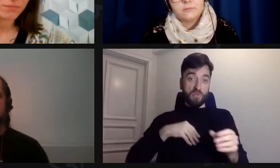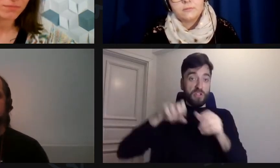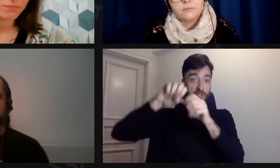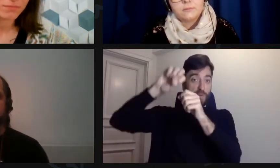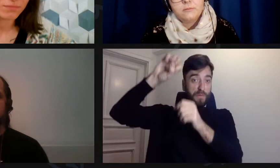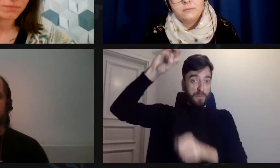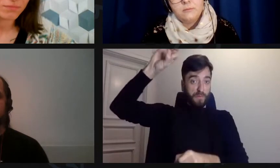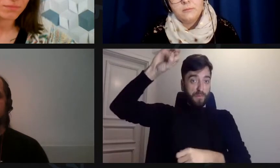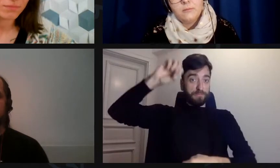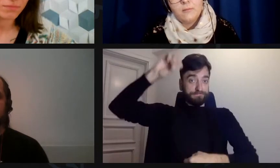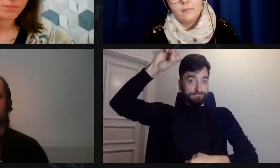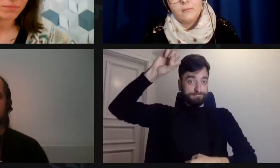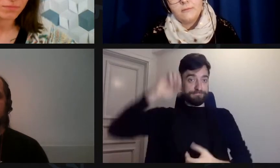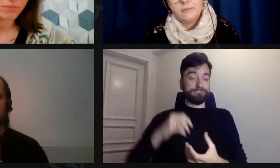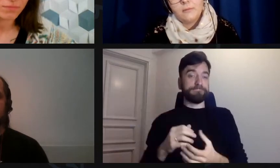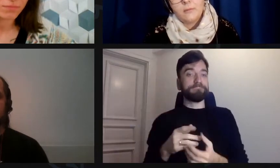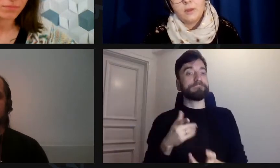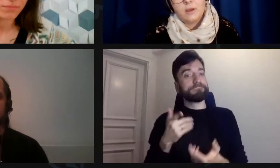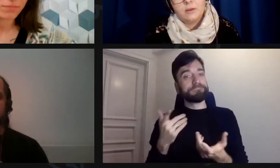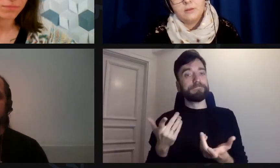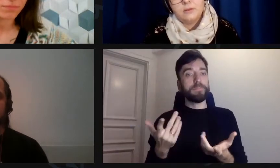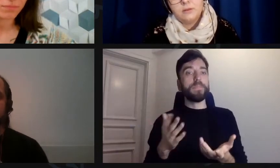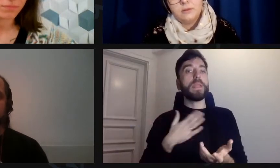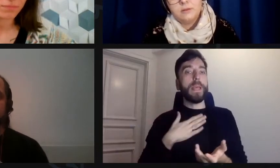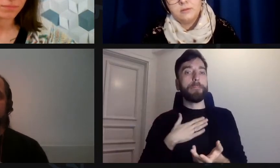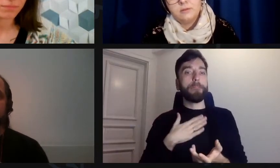Paweł- do tego mamy takie przeciętne warunki,